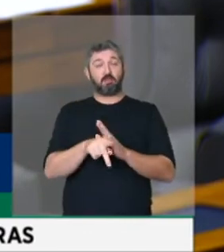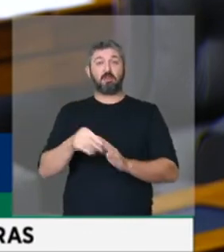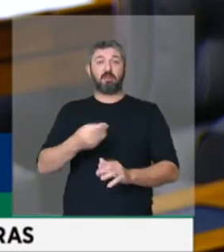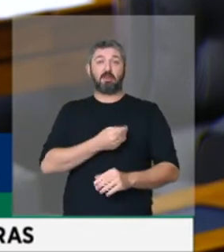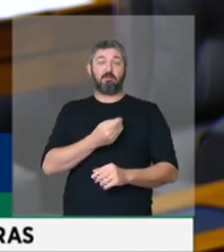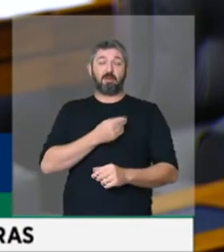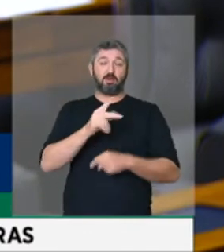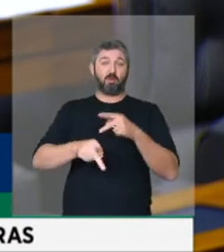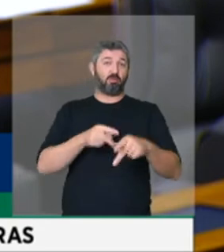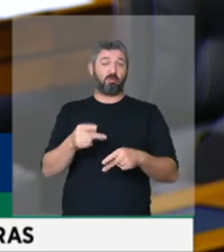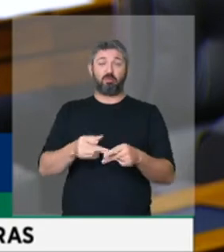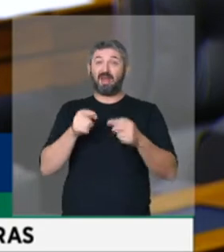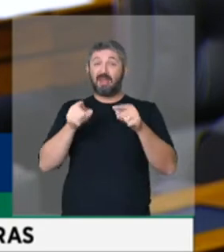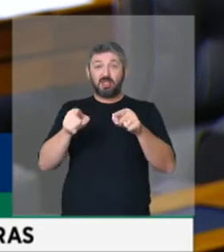ELEVADOS NA ENERGIA... QUE SERÃO BILHÕES, QUE SERÃO